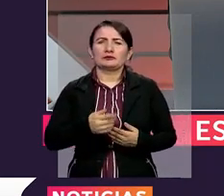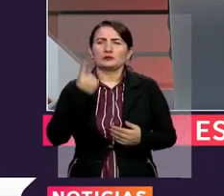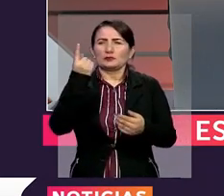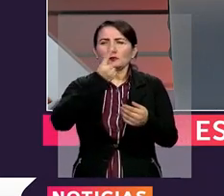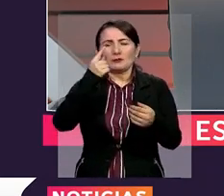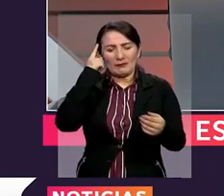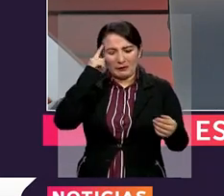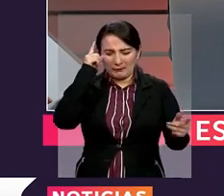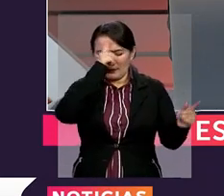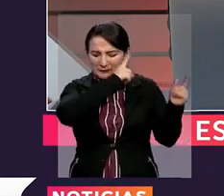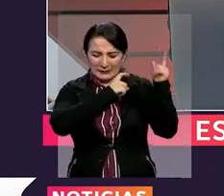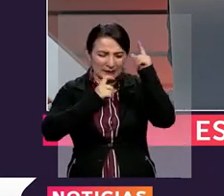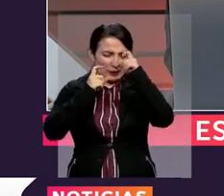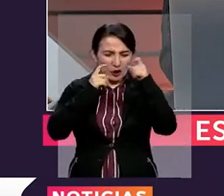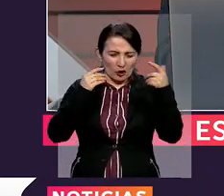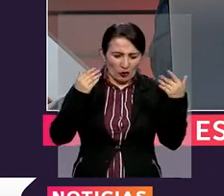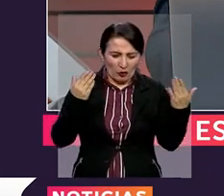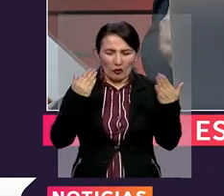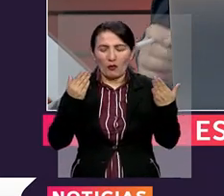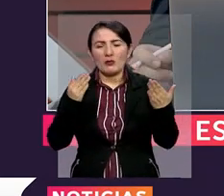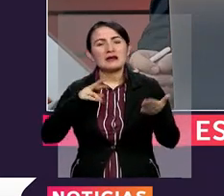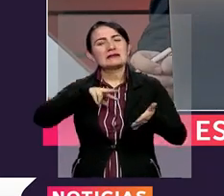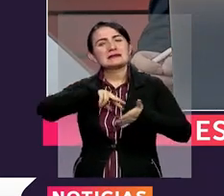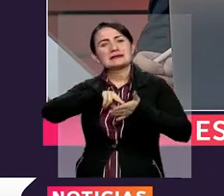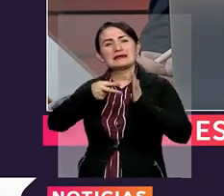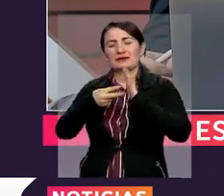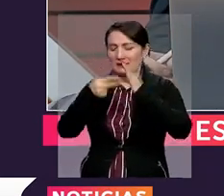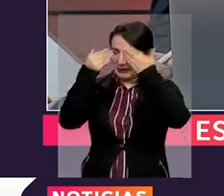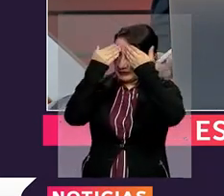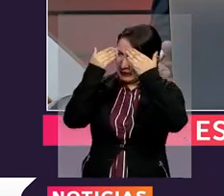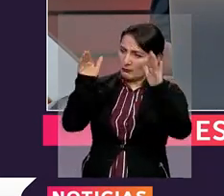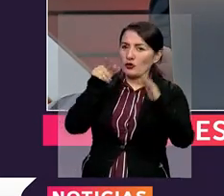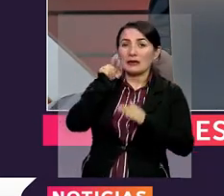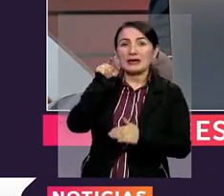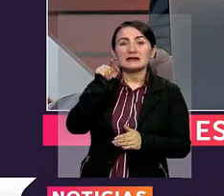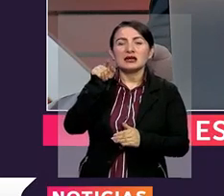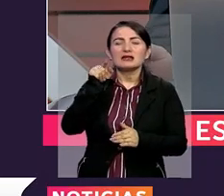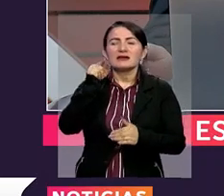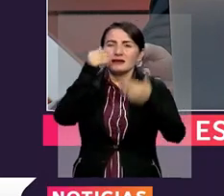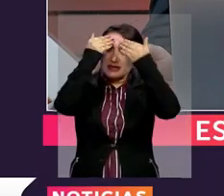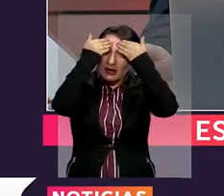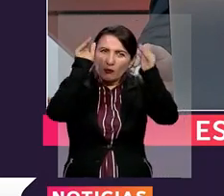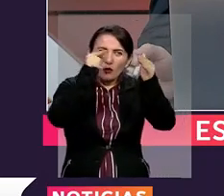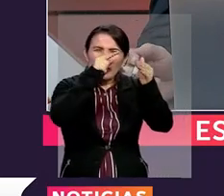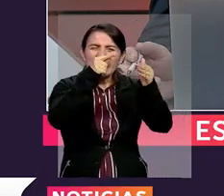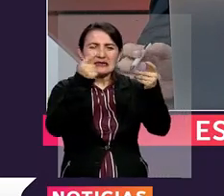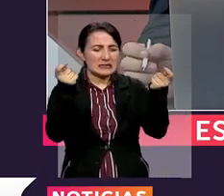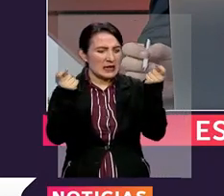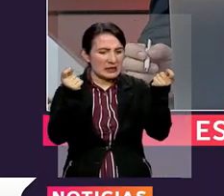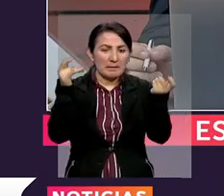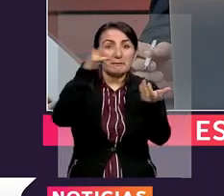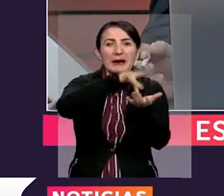EL ANIVERSARIO DEL PARO NACIONAL VUELVEN A LAS CALLES.